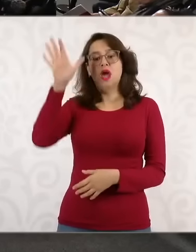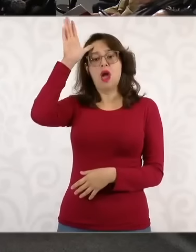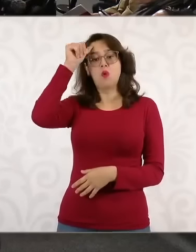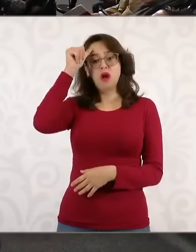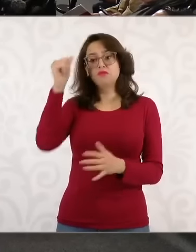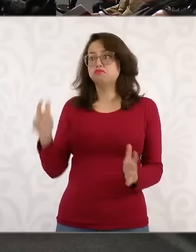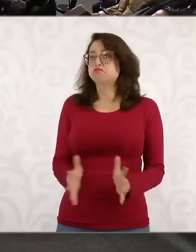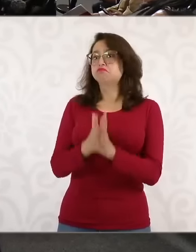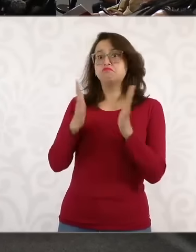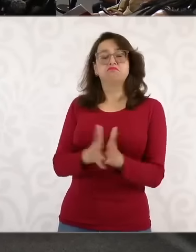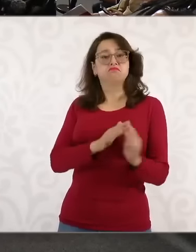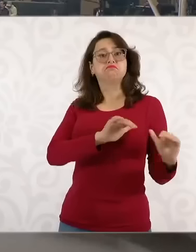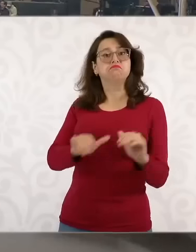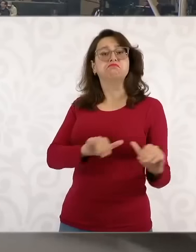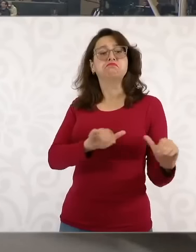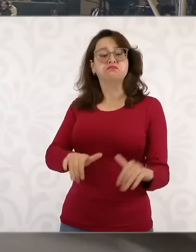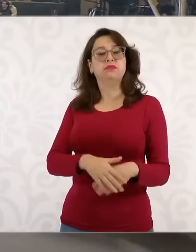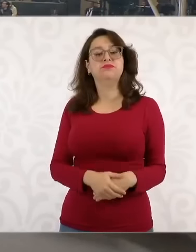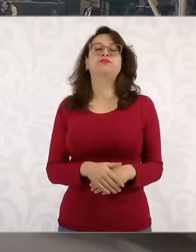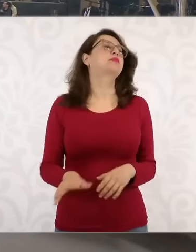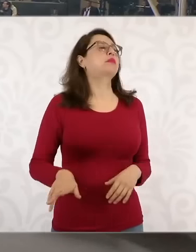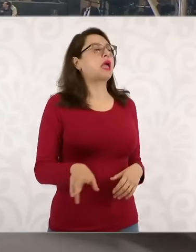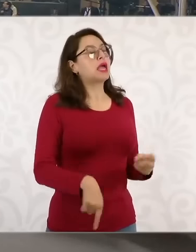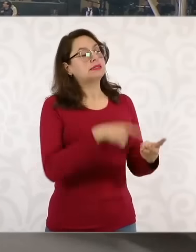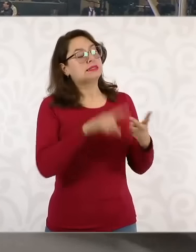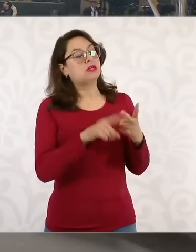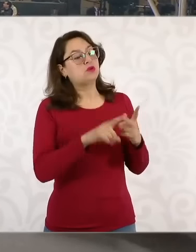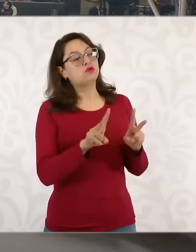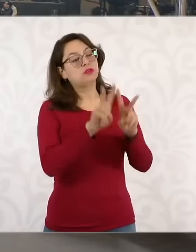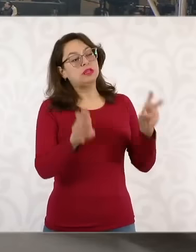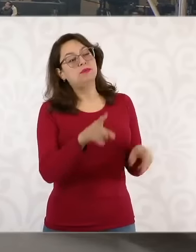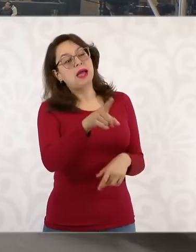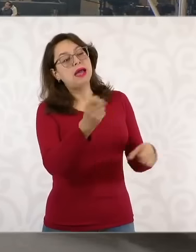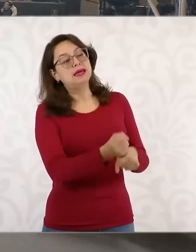presidenta. Como segundo tema, si nos permite, para la Secretaria de Energía, eh Pemex ya